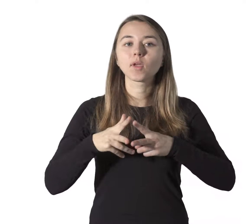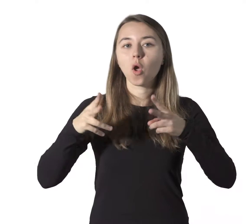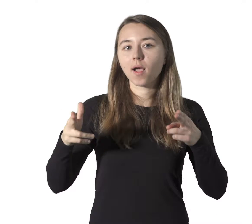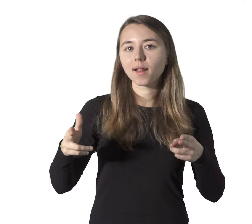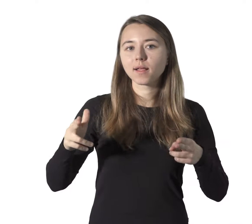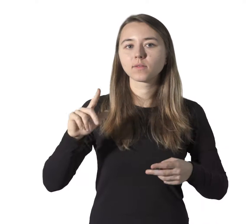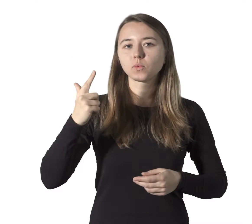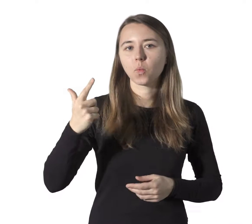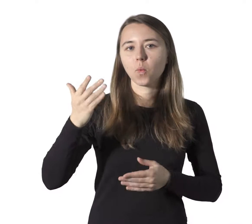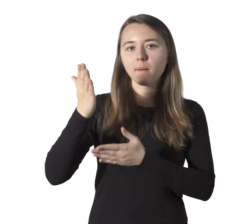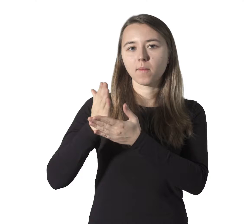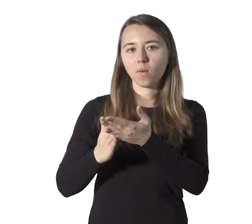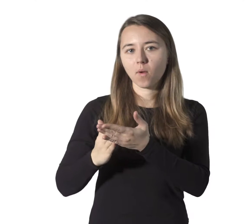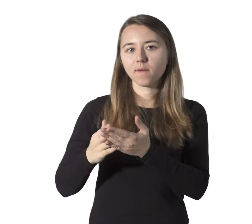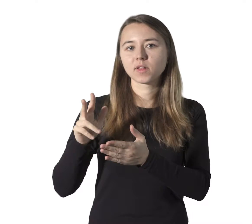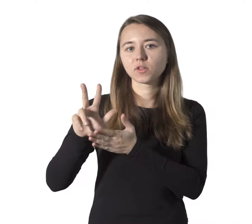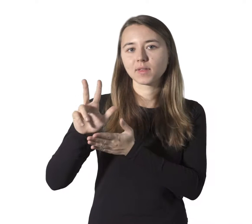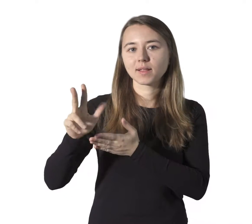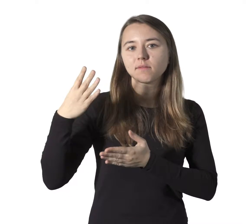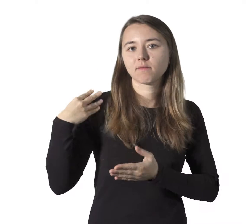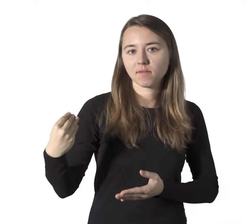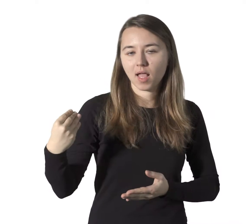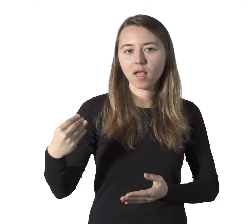Jej powstanie datuje się na II poł. XIII wieku,